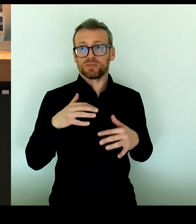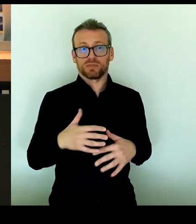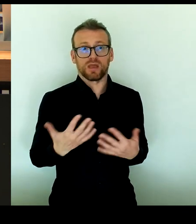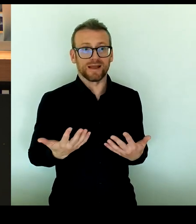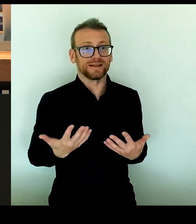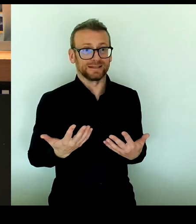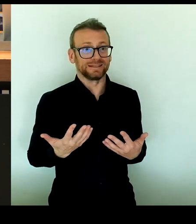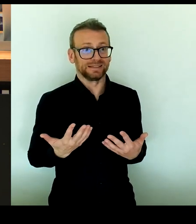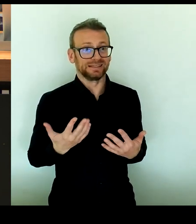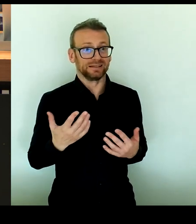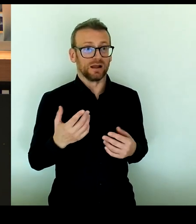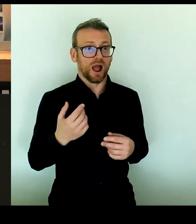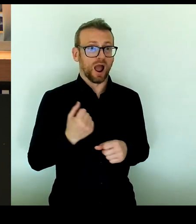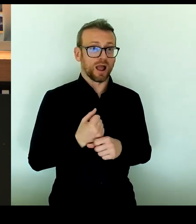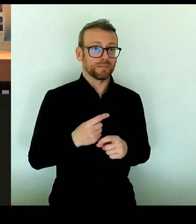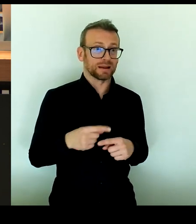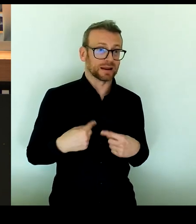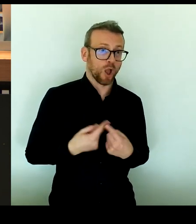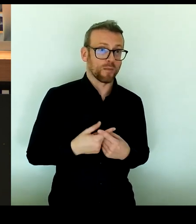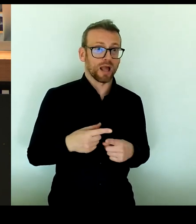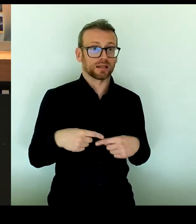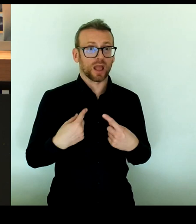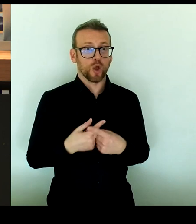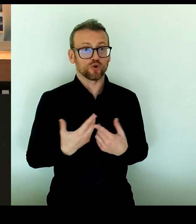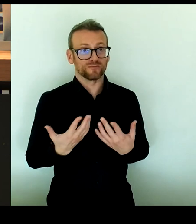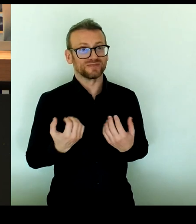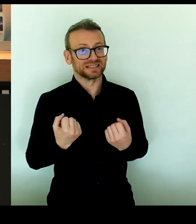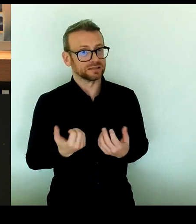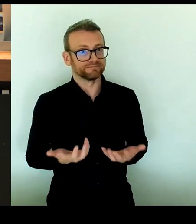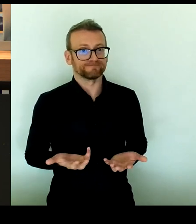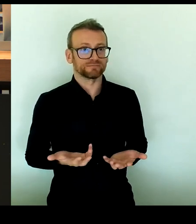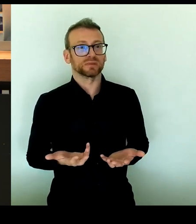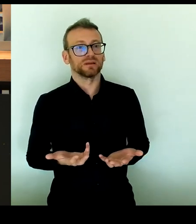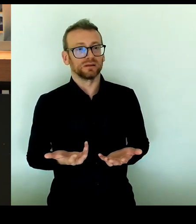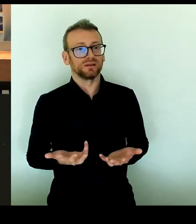Und deswegen werden wir diesen Antrag nicht unterstütze. Vielen Dank.